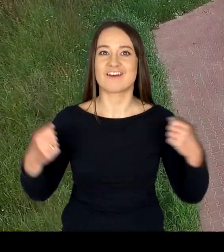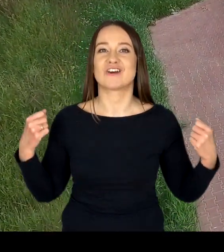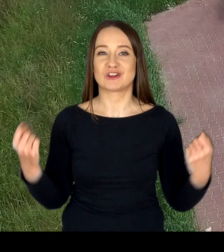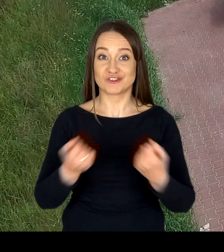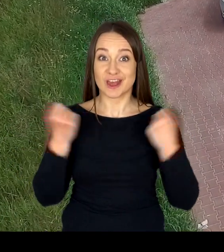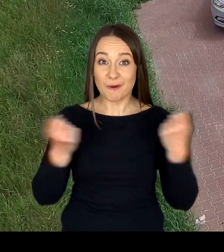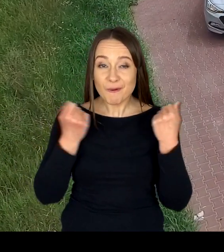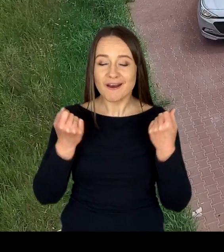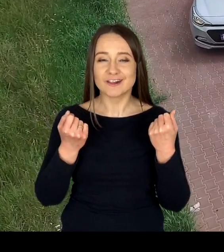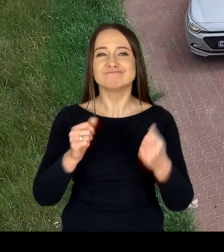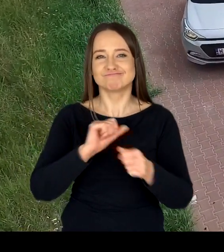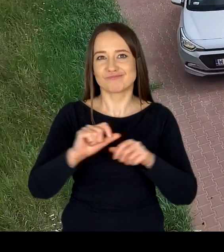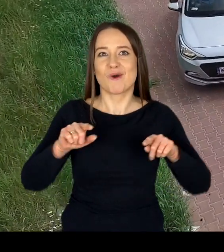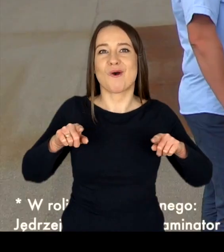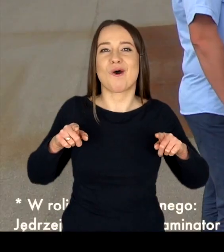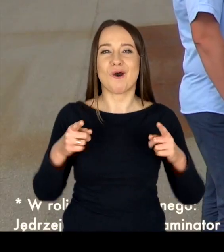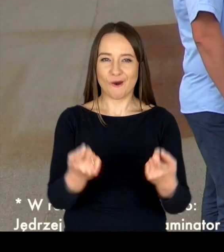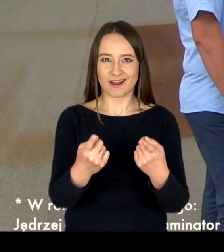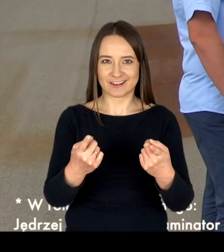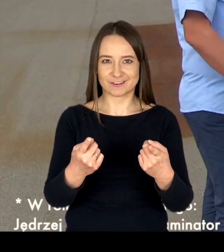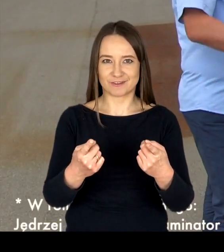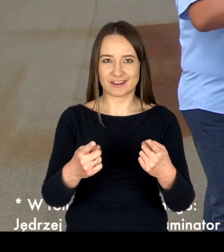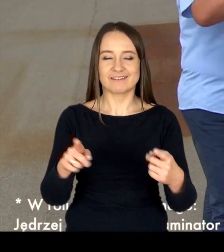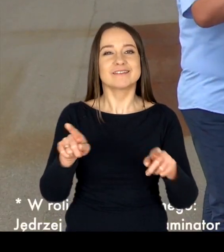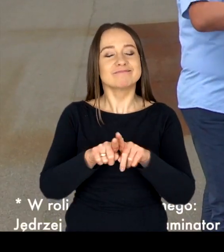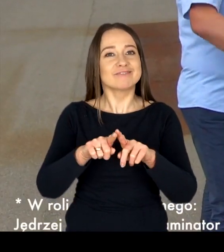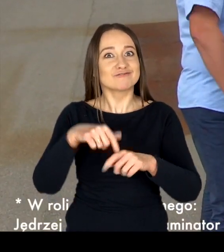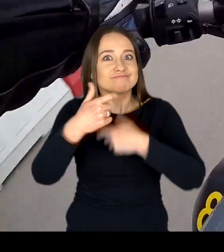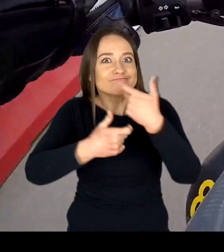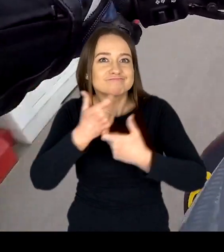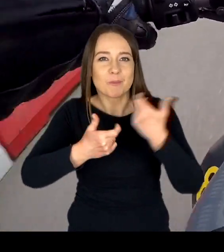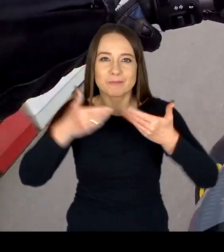jest organizowanie i przeprowadzanie egzaminów państwowych